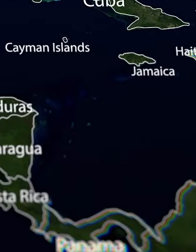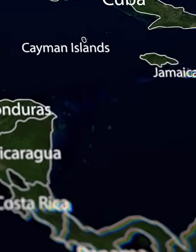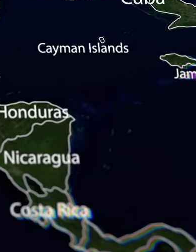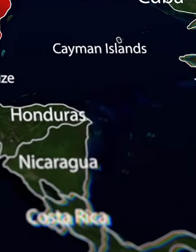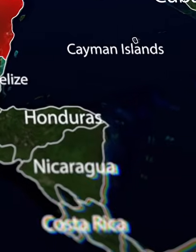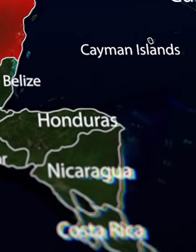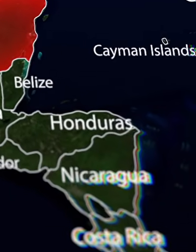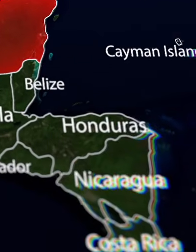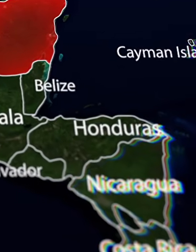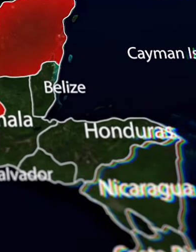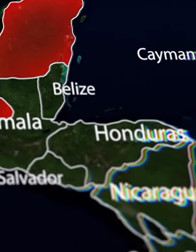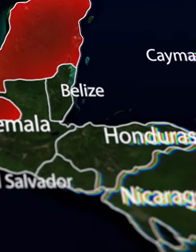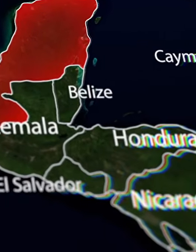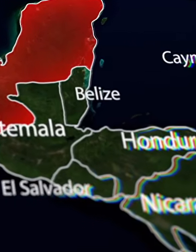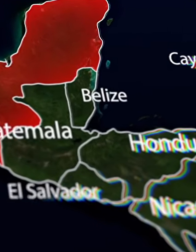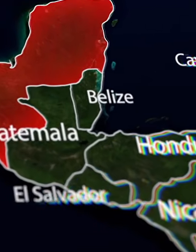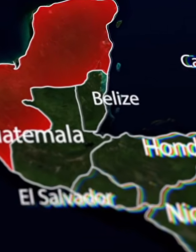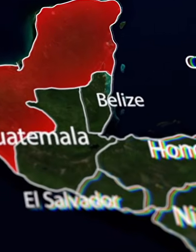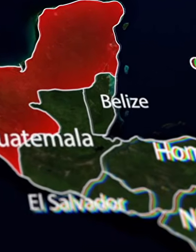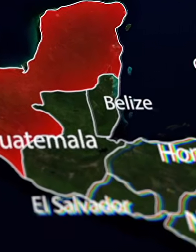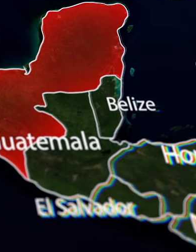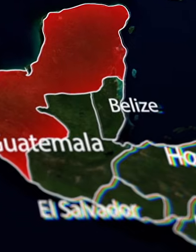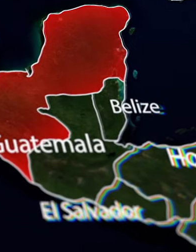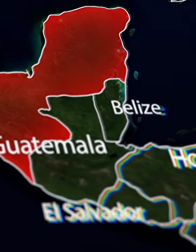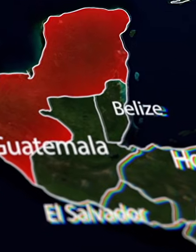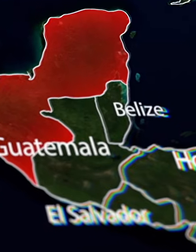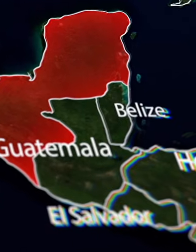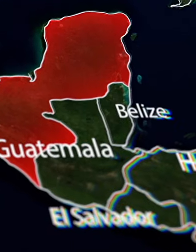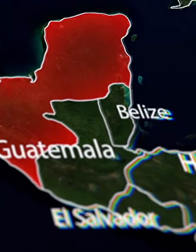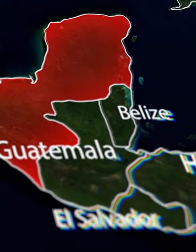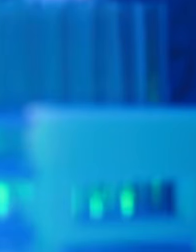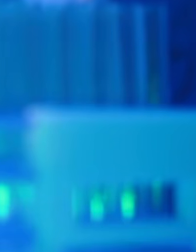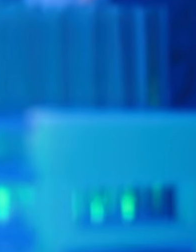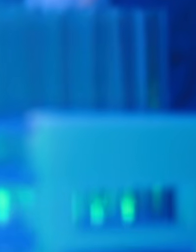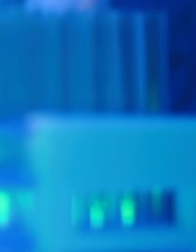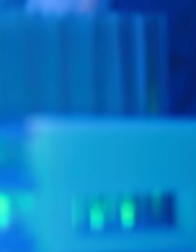y el talento de nuestro pueblo, México avanza firme hacia la vanguardia científica mundial.